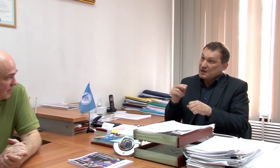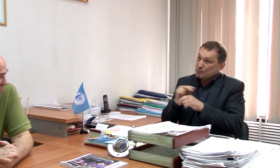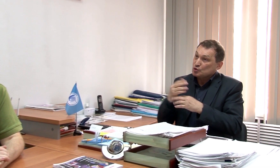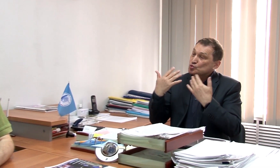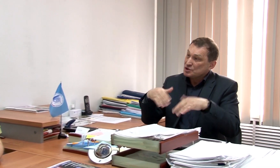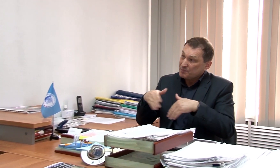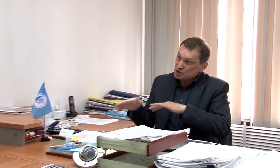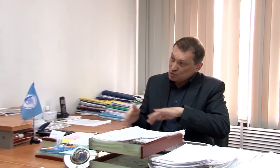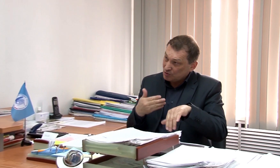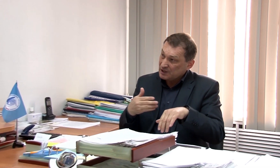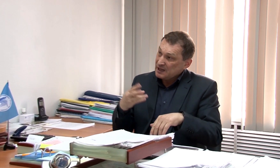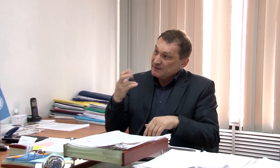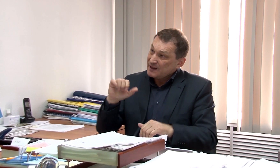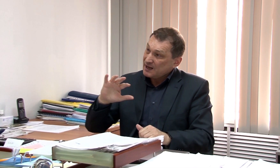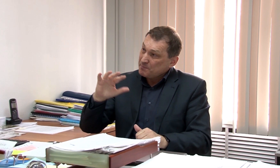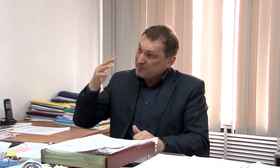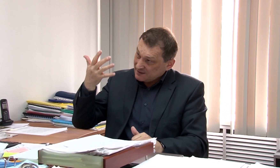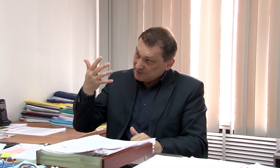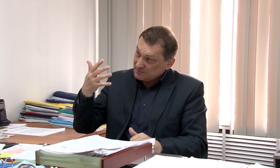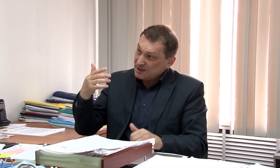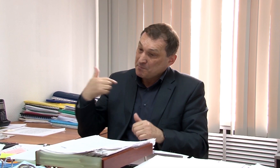Ремонт уже прошёл на пятом этаже...